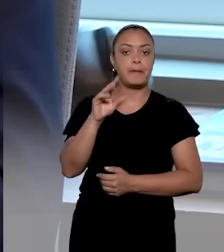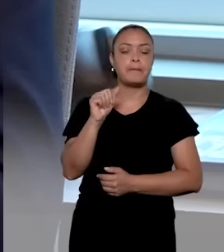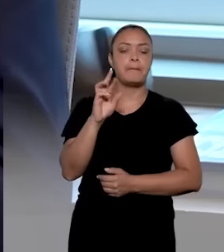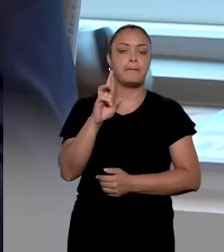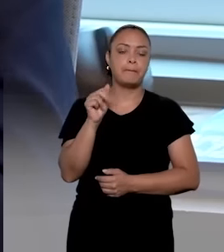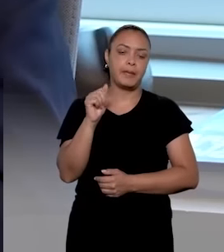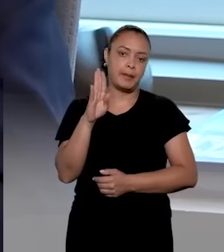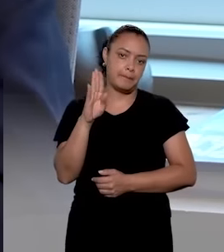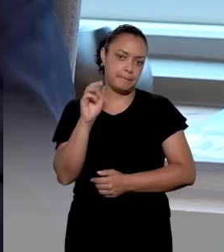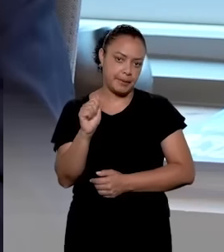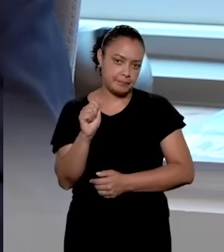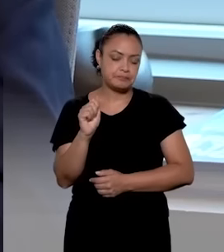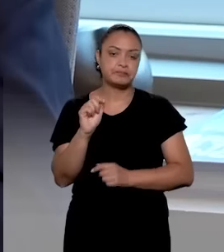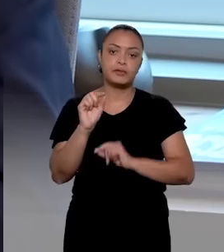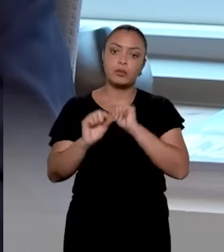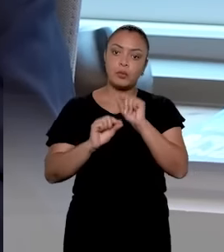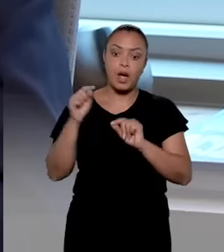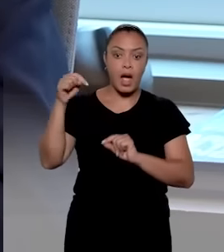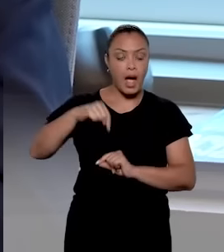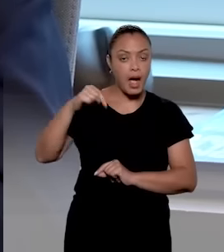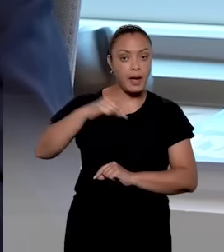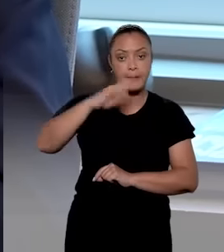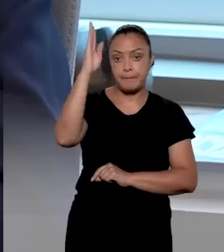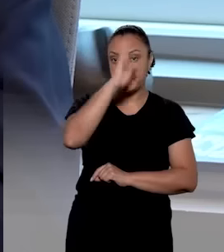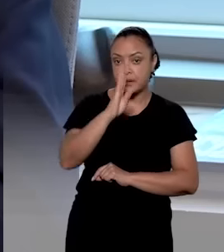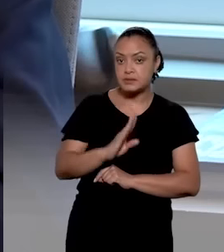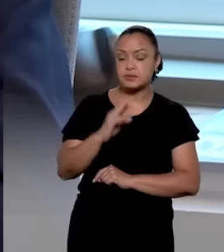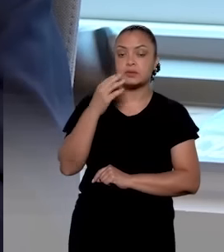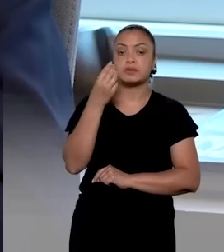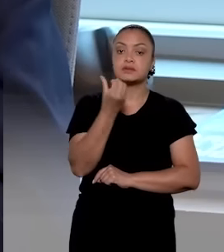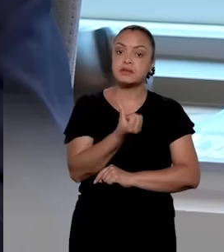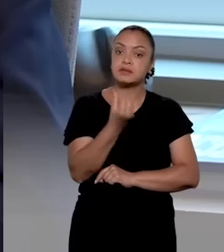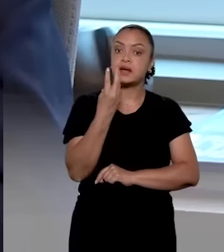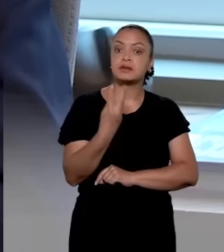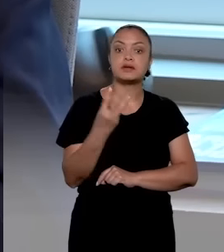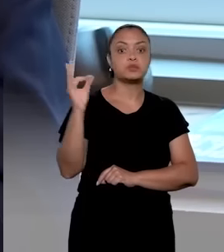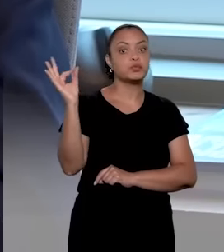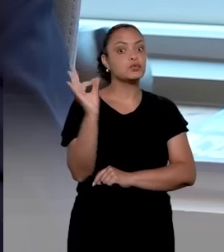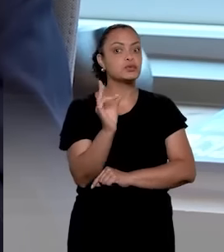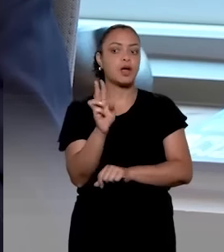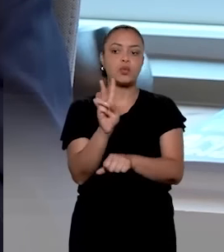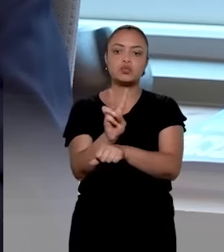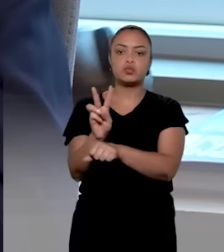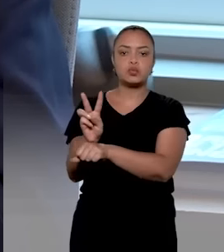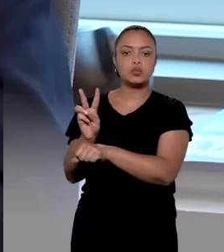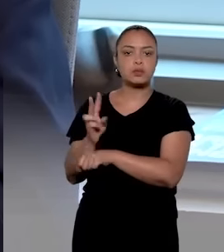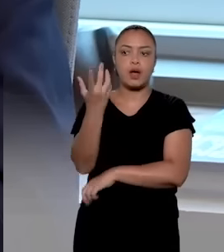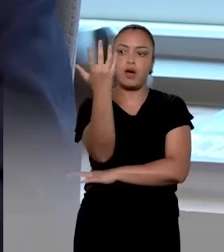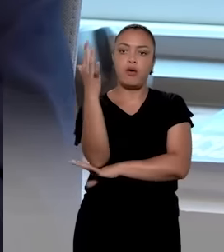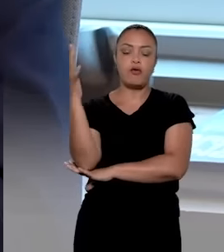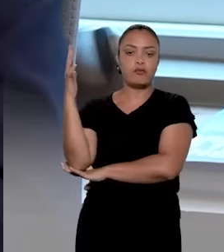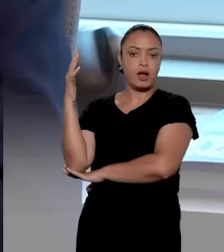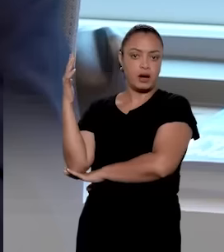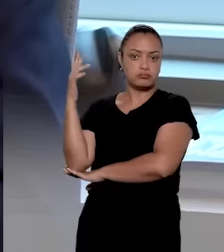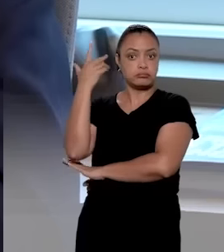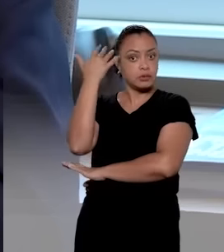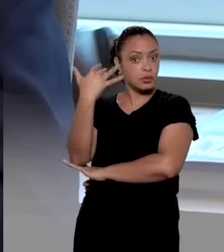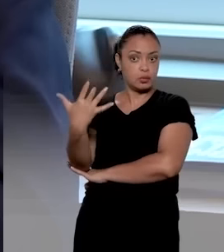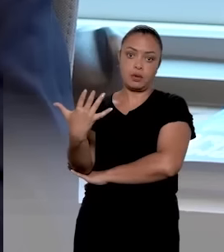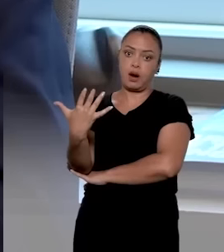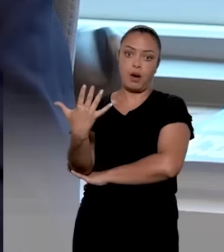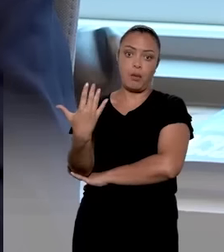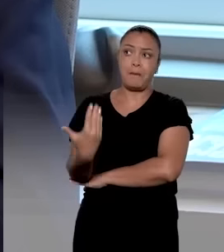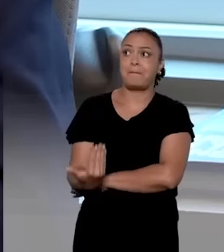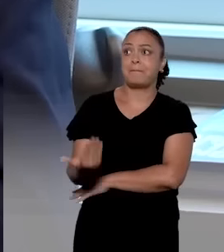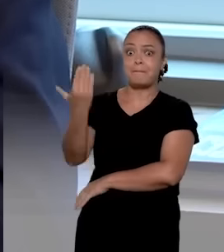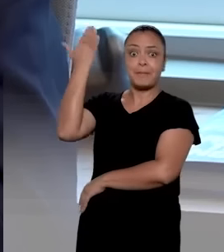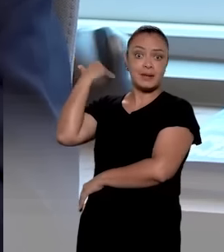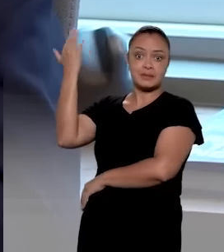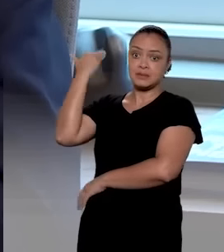o Brasil tem hoje 63% do seu território conservado com matas nativas, do tempo de Adão e Eva.